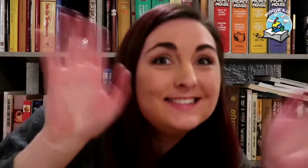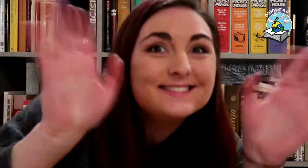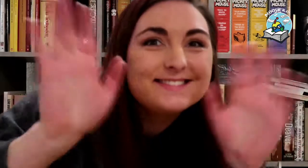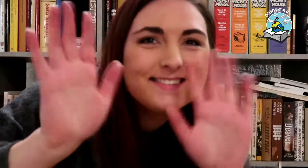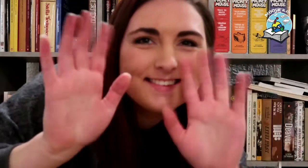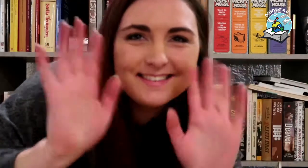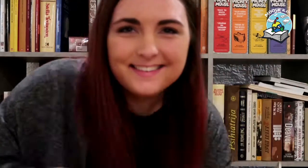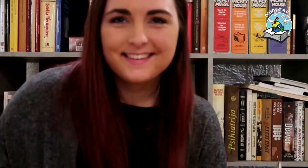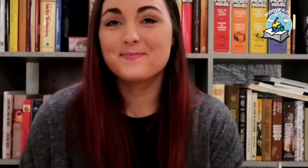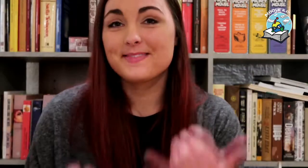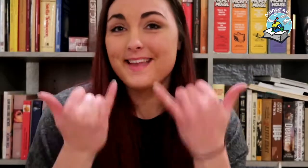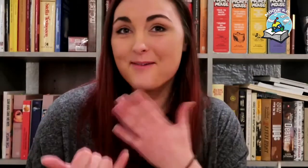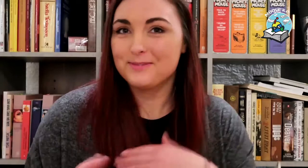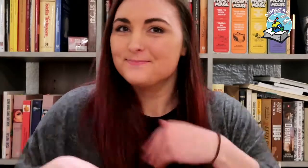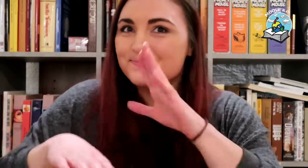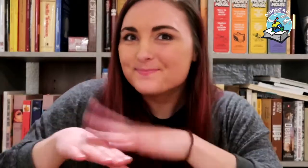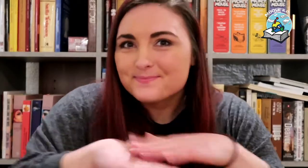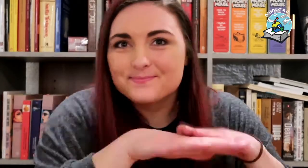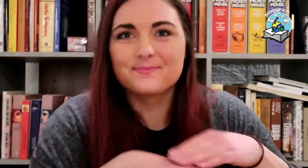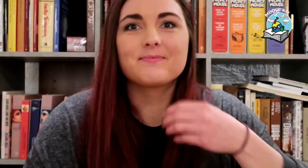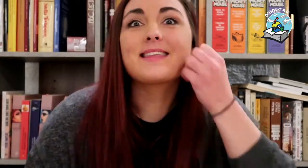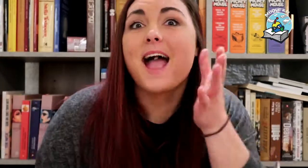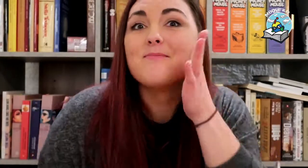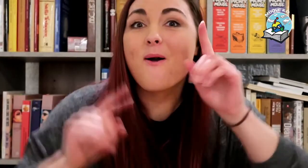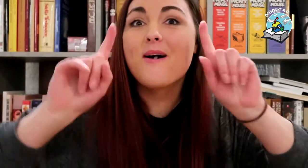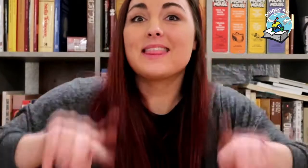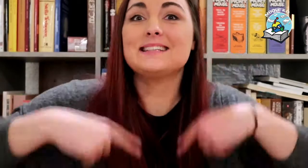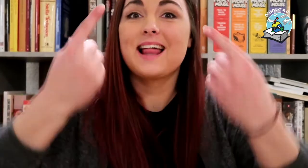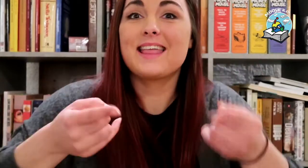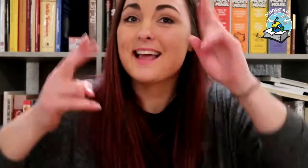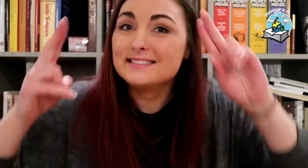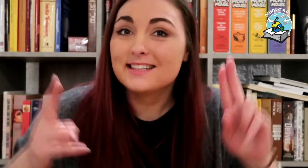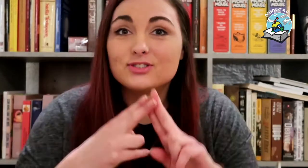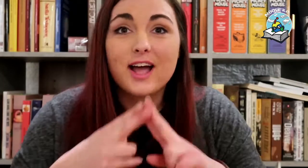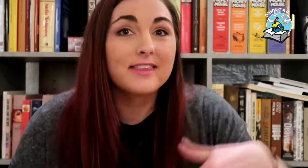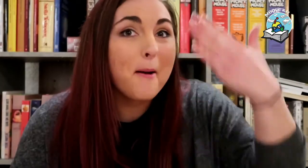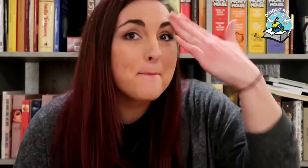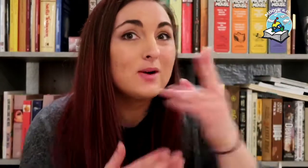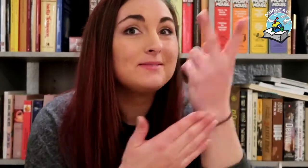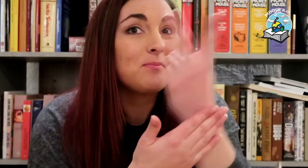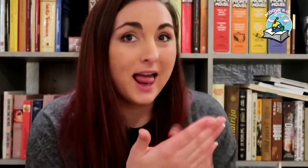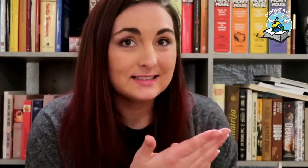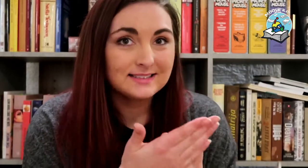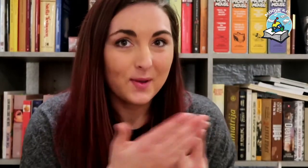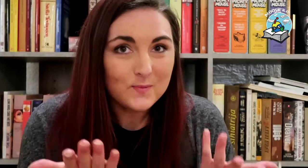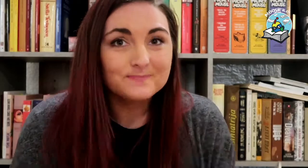Heeej. Danes bi rada vas obvestila. Kdaj bo naslednjo srečanje MOOSBralcev,